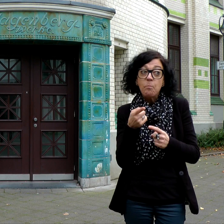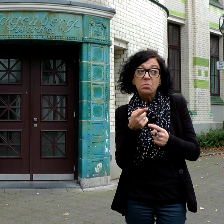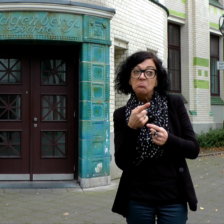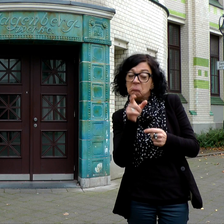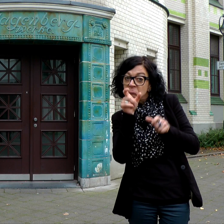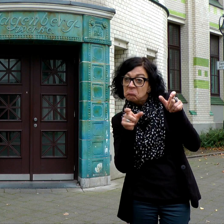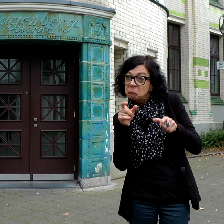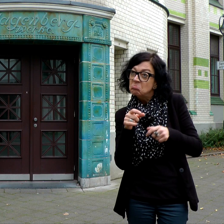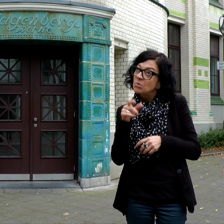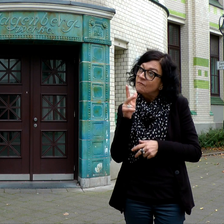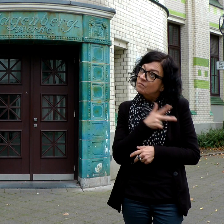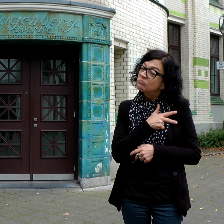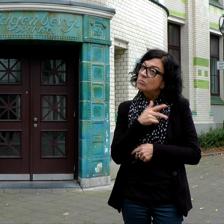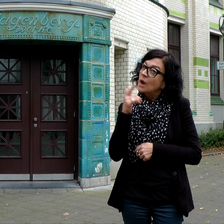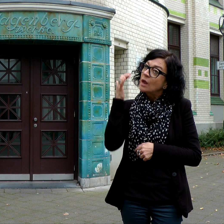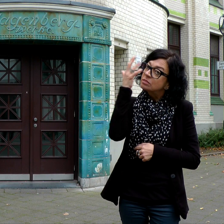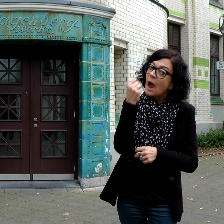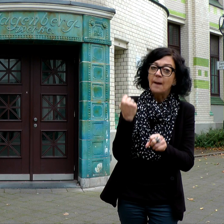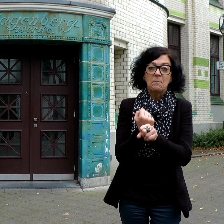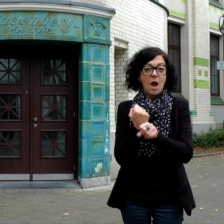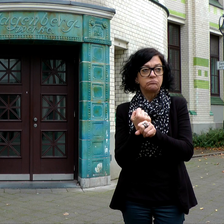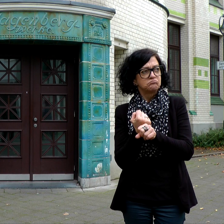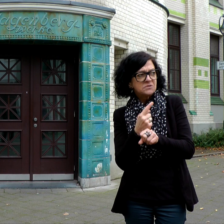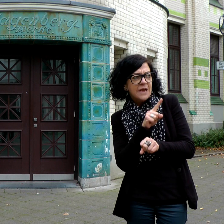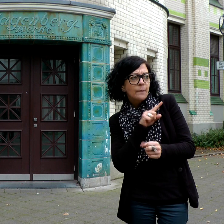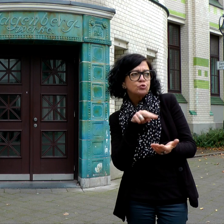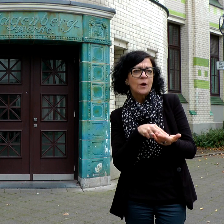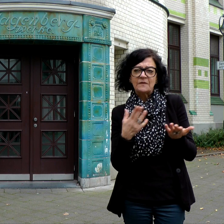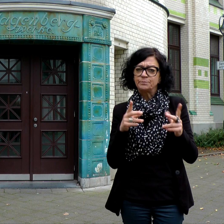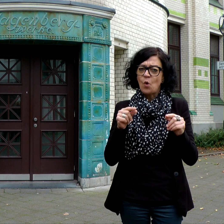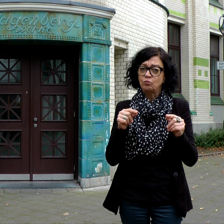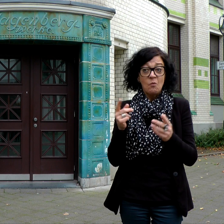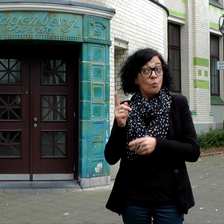und ob sie sich wirklich Gedanken machen, sich selbstständig zu machen und was das bedeutet.